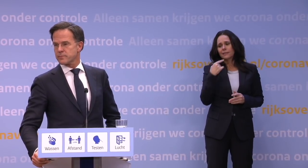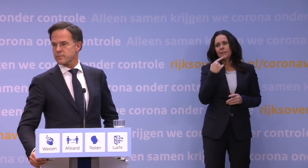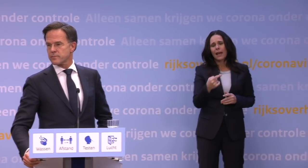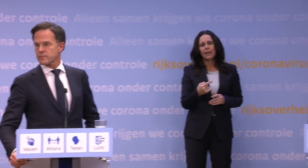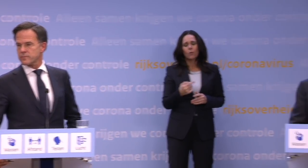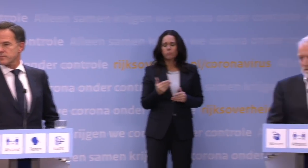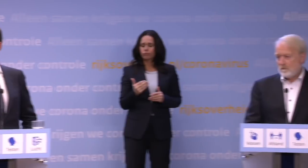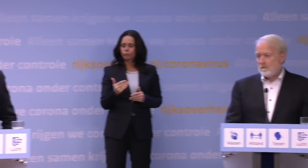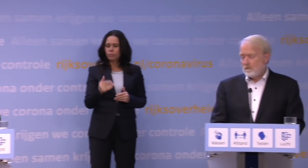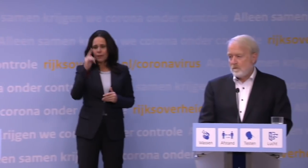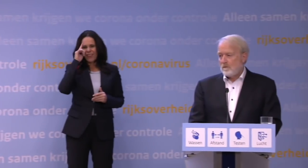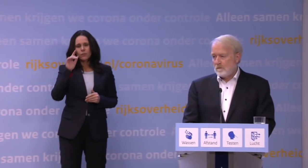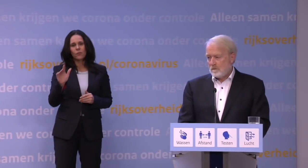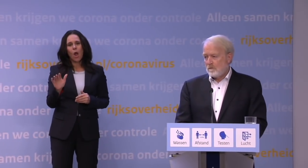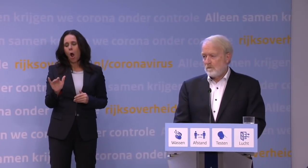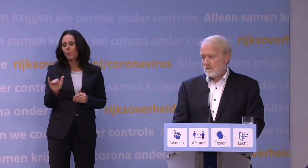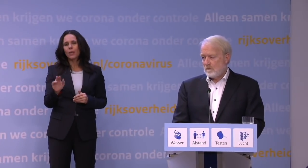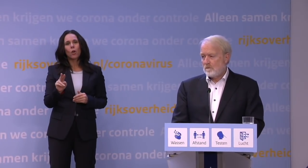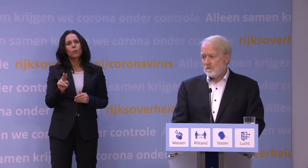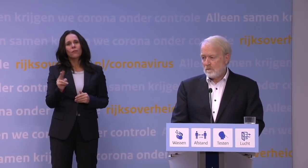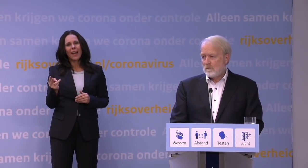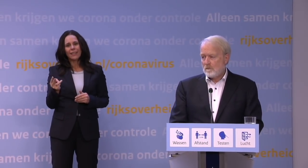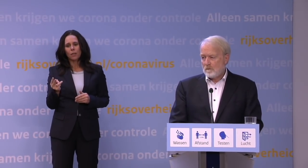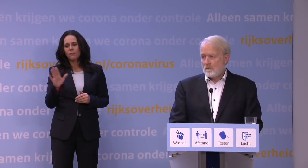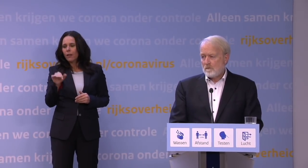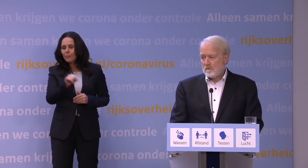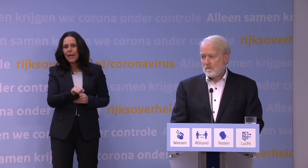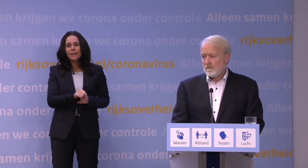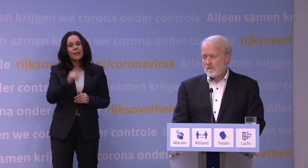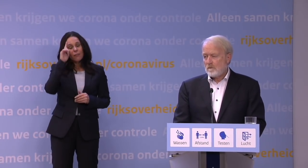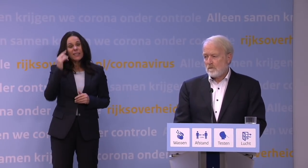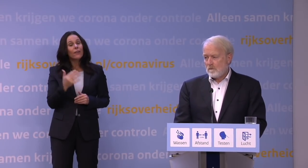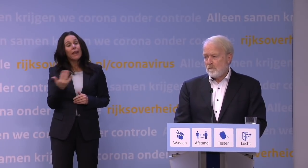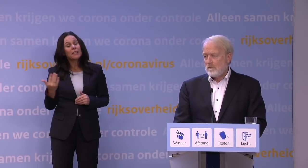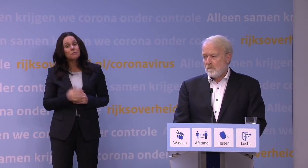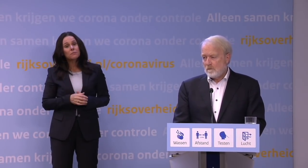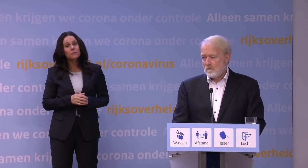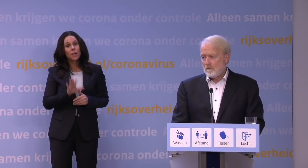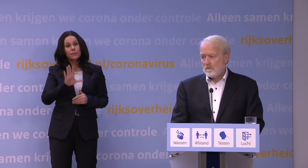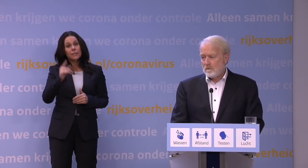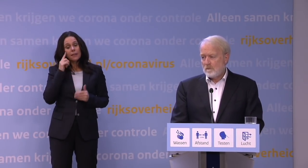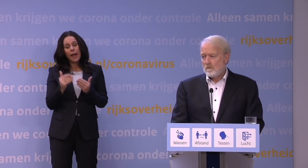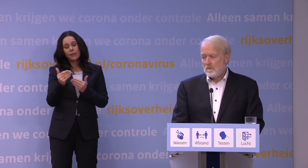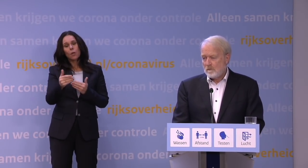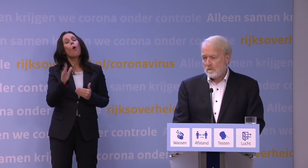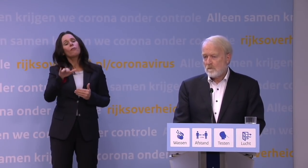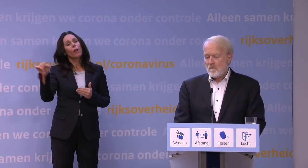of het meevalt of niet met die omikronvariant. Wanneer weet u dat? Is dat dan over tien dagen? Krijgen we dan bericht van: oh, het valt toch mee, we kunnen weer open?